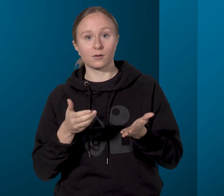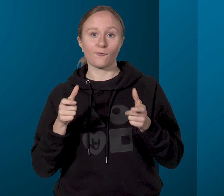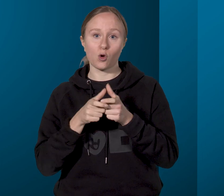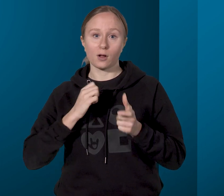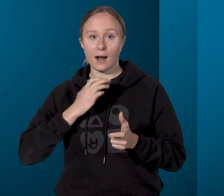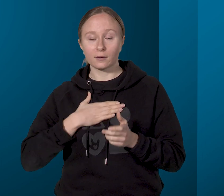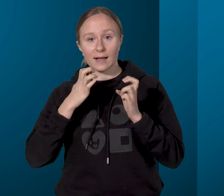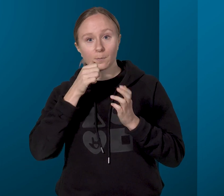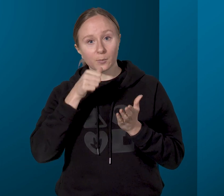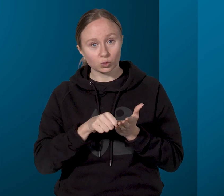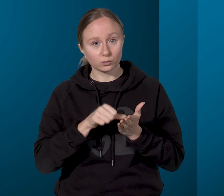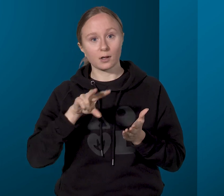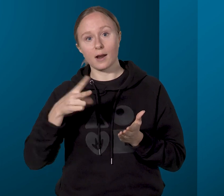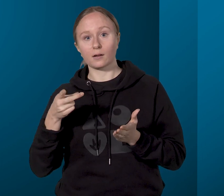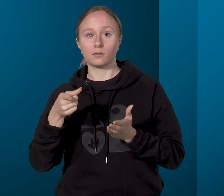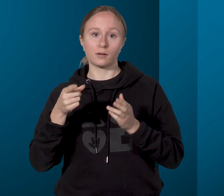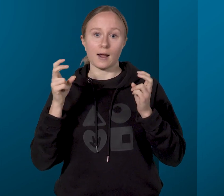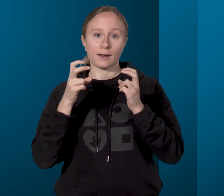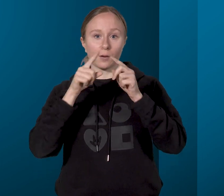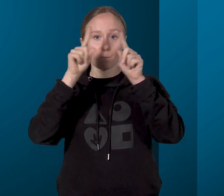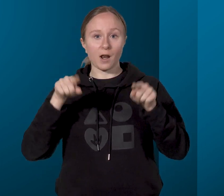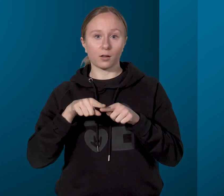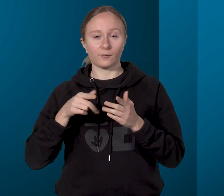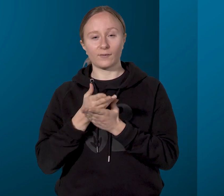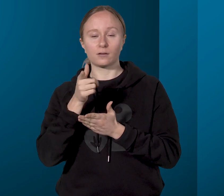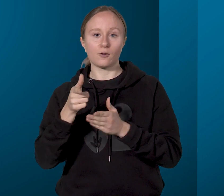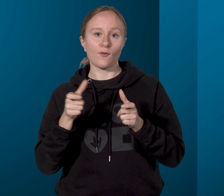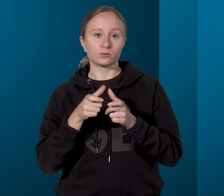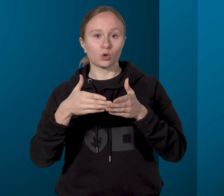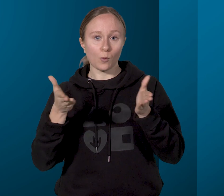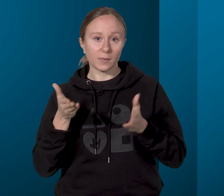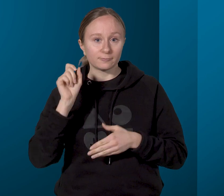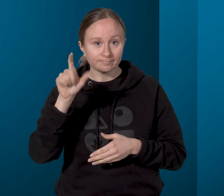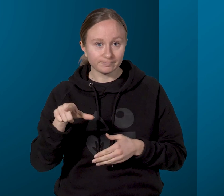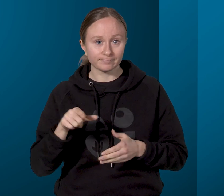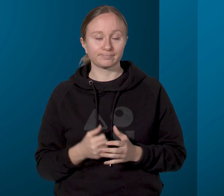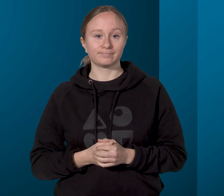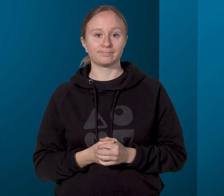via föreningens egen e-postadress, eller med en elektronisk blankett - via föreningsrummet.